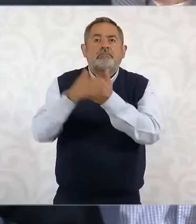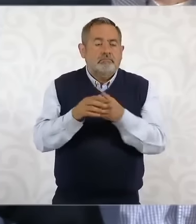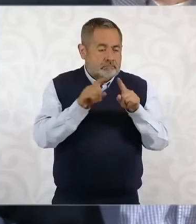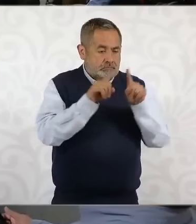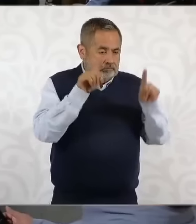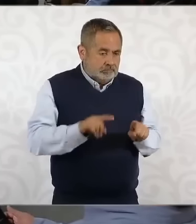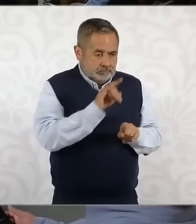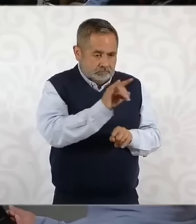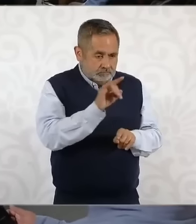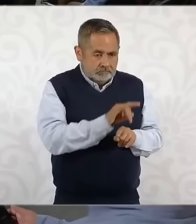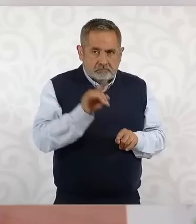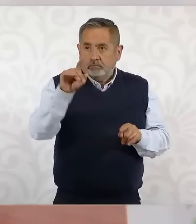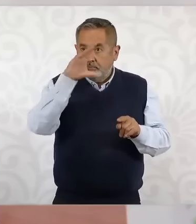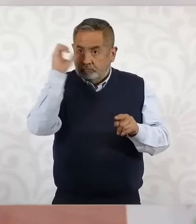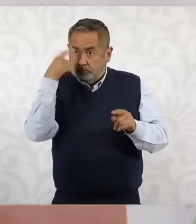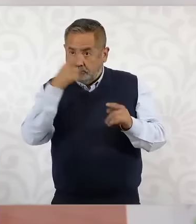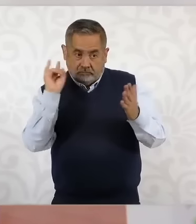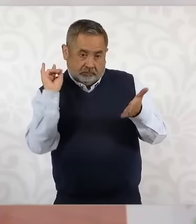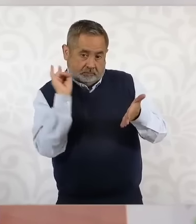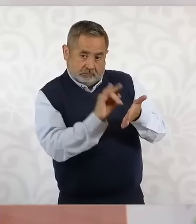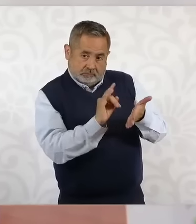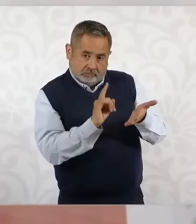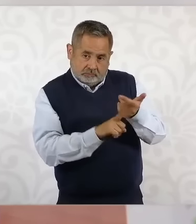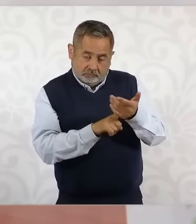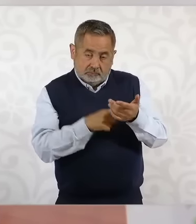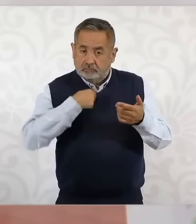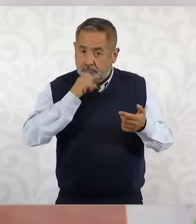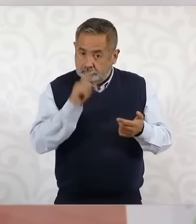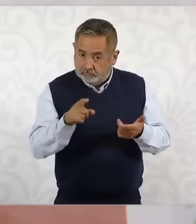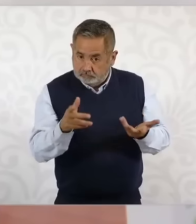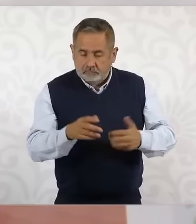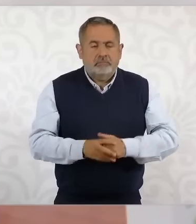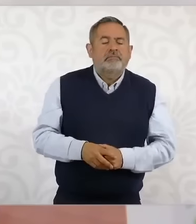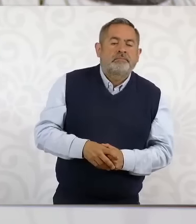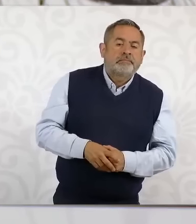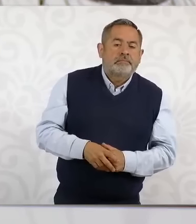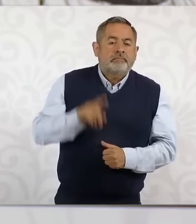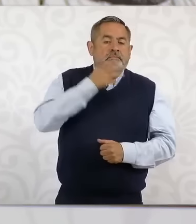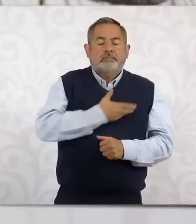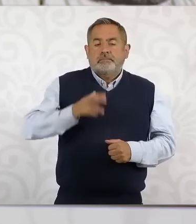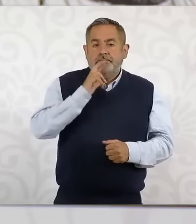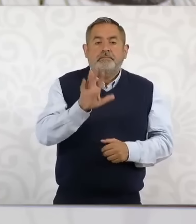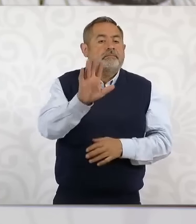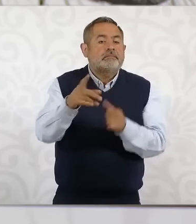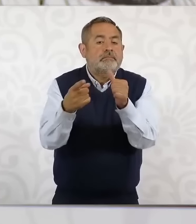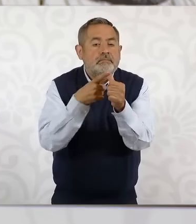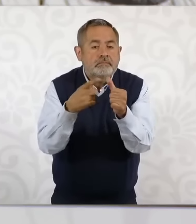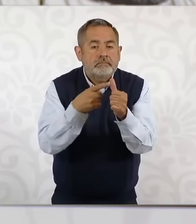ya vamos a ver eso después. Ya, eso se definirá. En la revocación de mandato, como está en la Constitución, tiene que solicitarse por firmas.